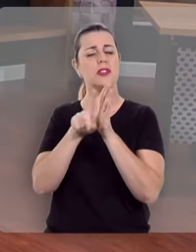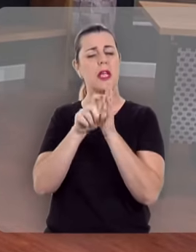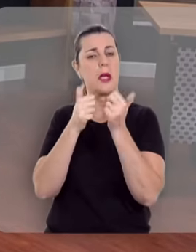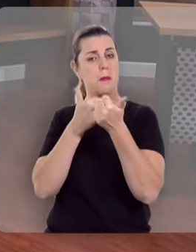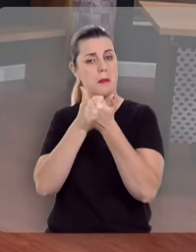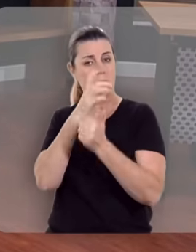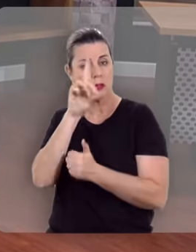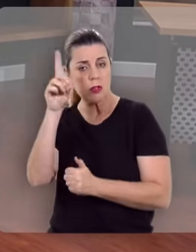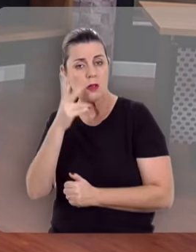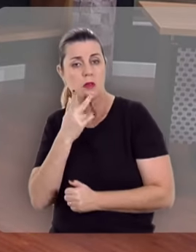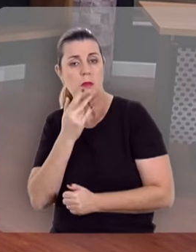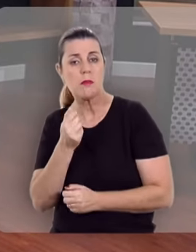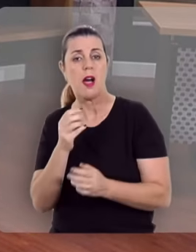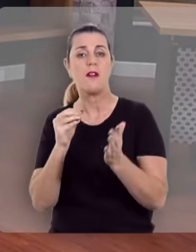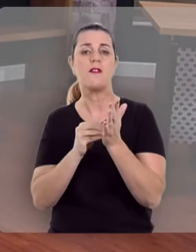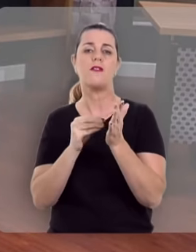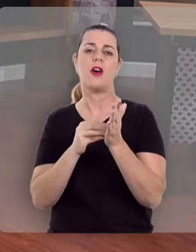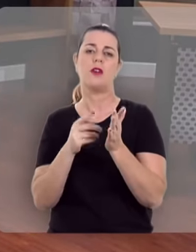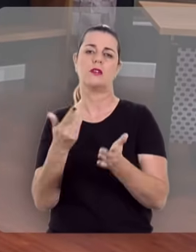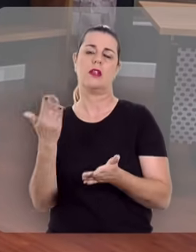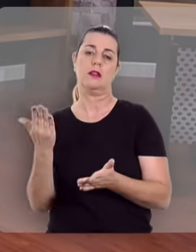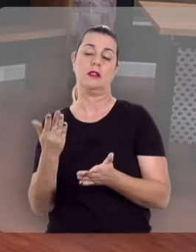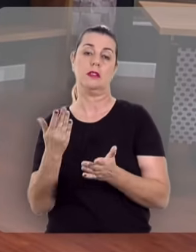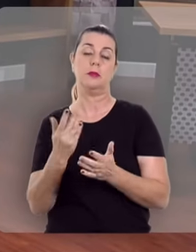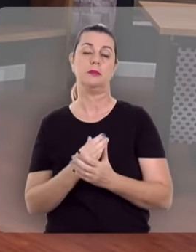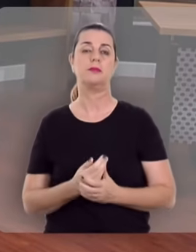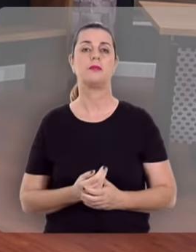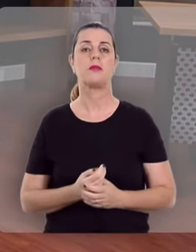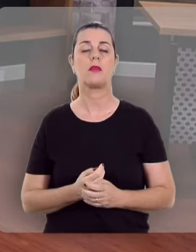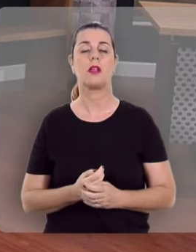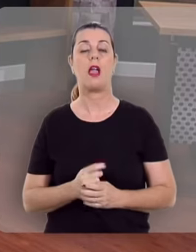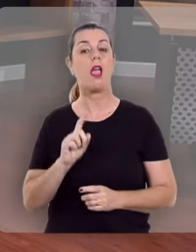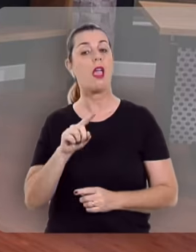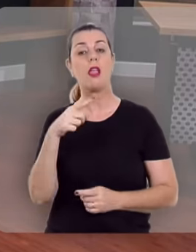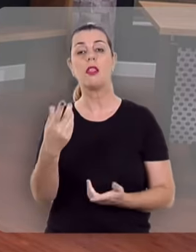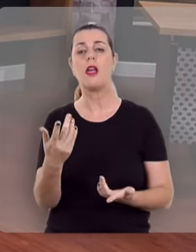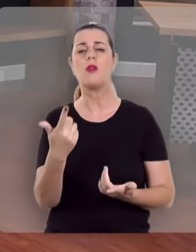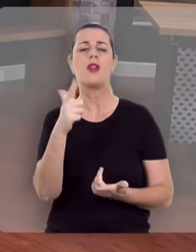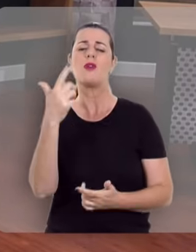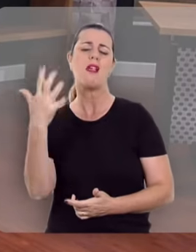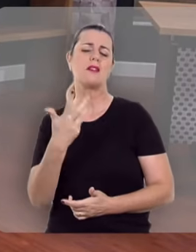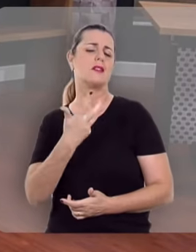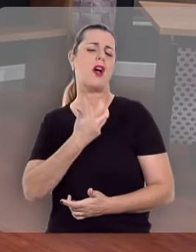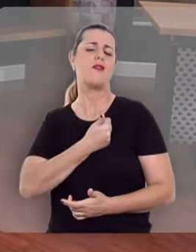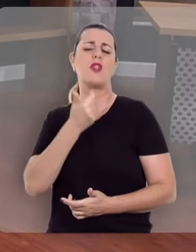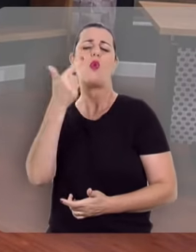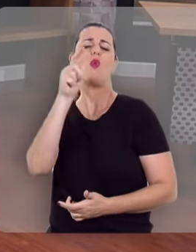ao Pai senão por ele ele a videira verdadeira então não há salvação em nenhum outro nome dado